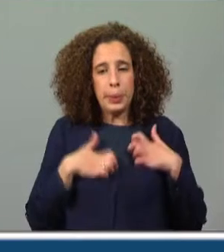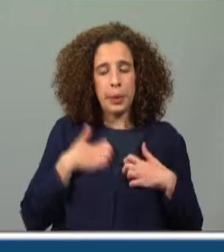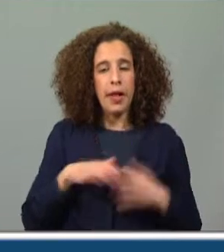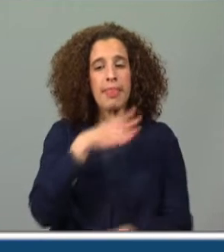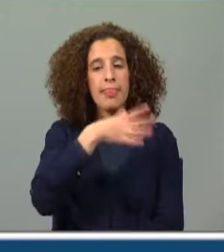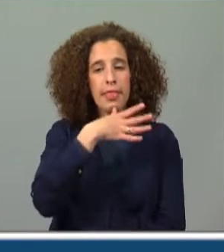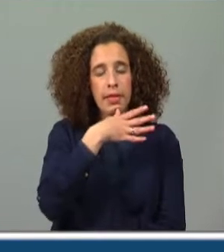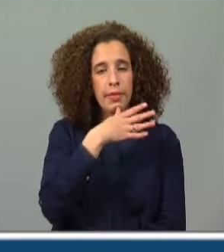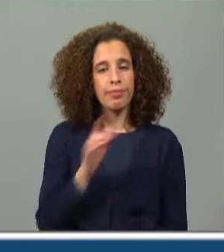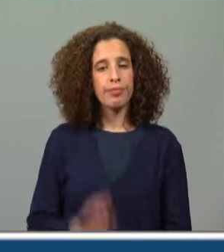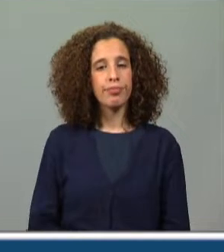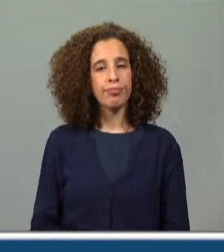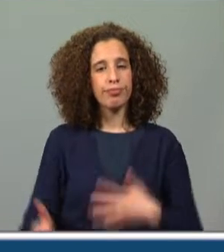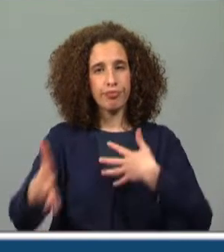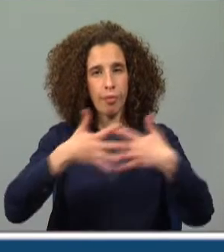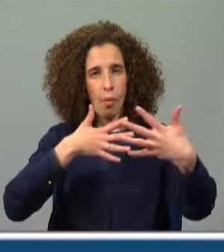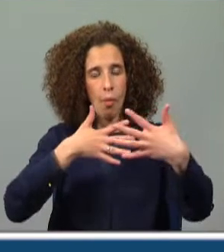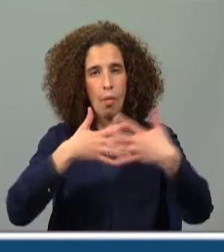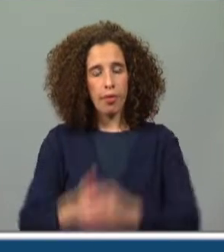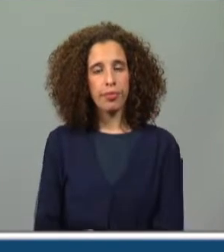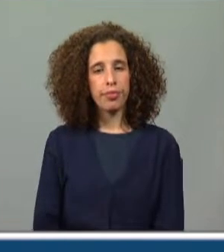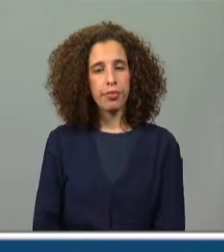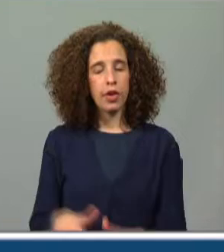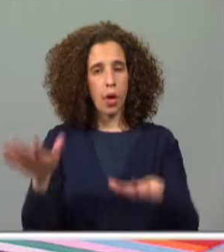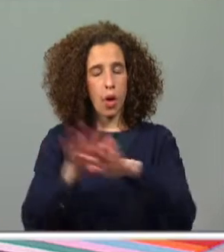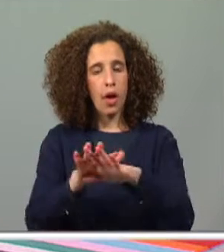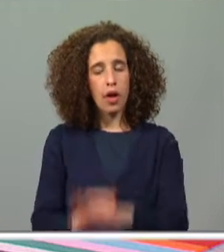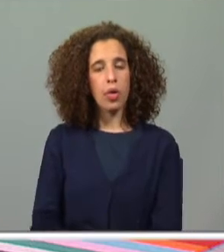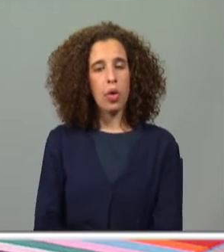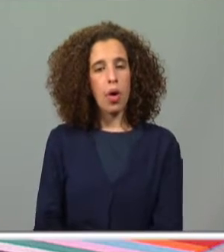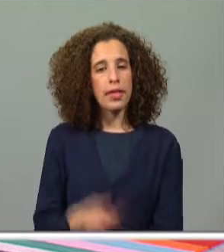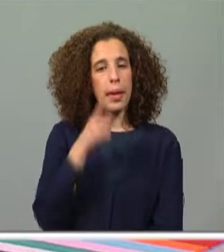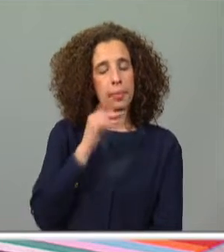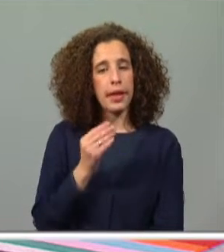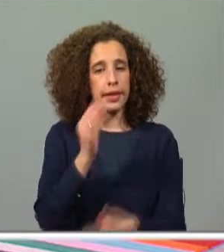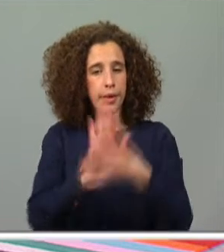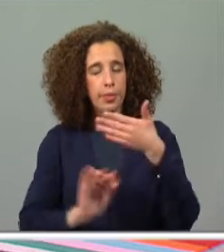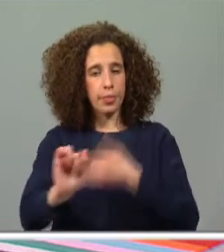encontraste com a frieza com a crueldade da menina da sua colega 你以殘酷的方式遇到了寒冷你同事的女孩